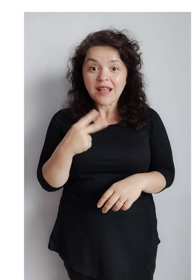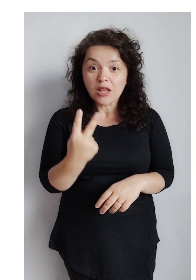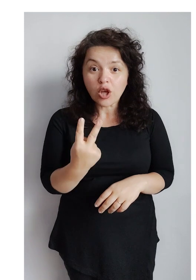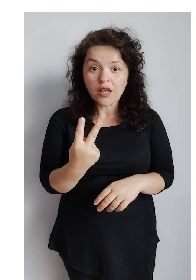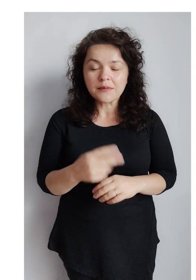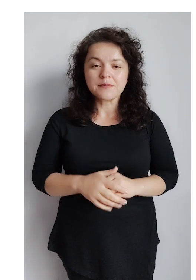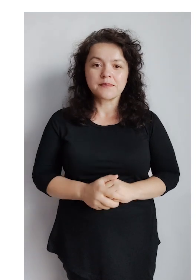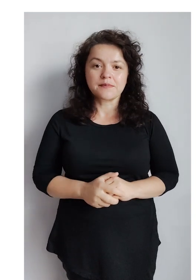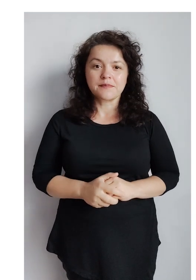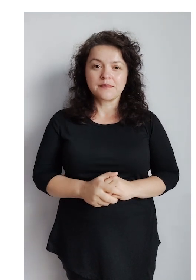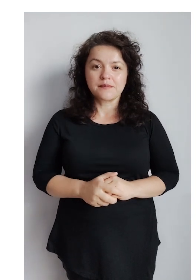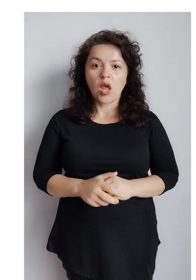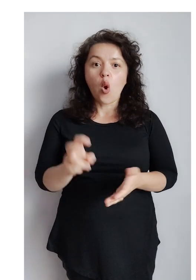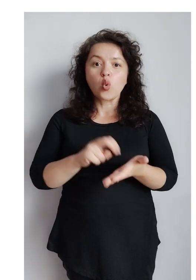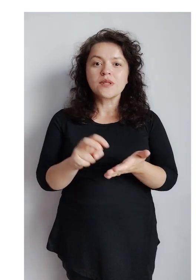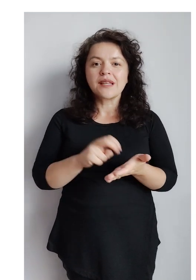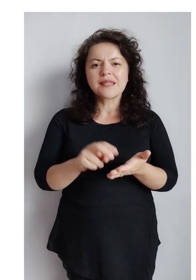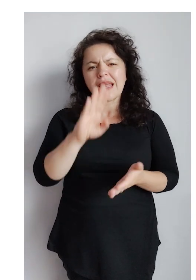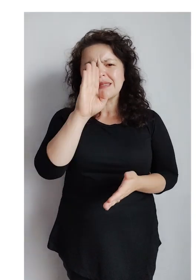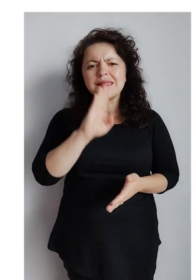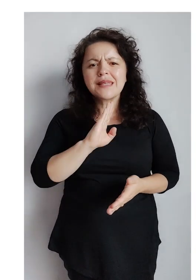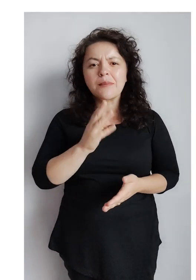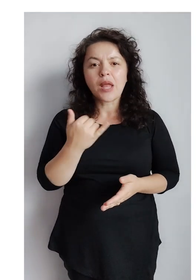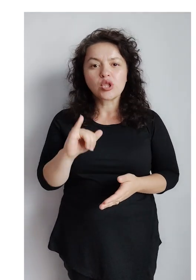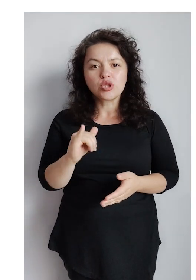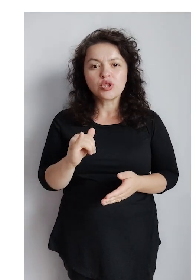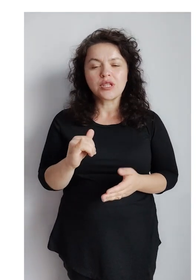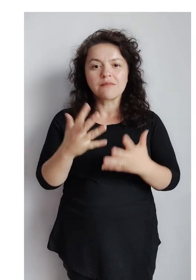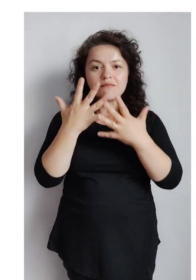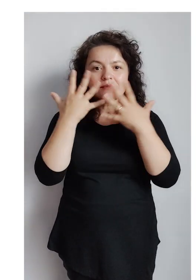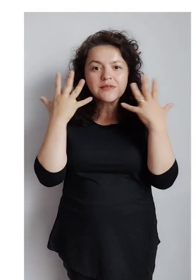2. Utilizare simplă și intuitivă